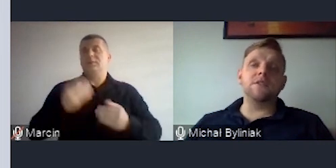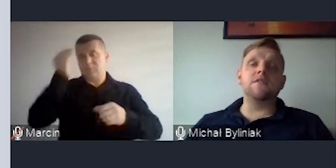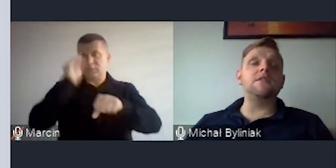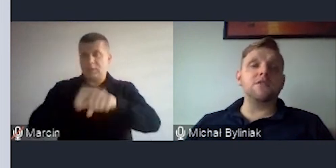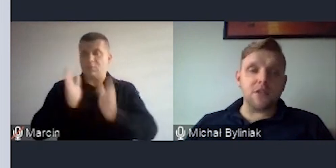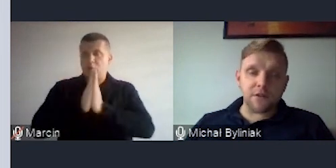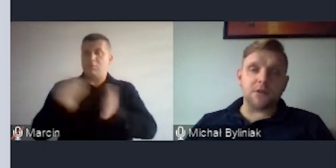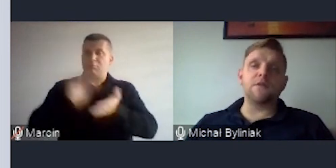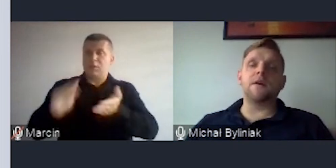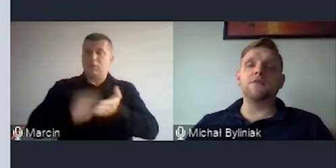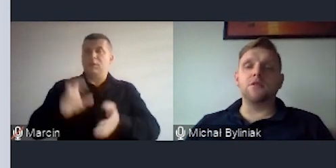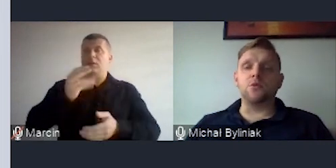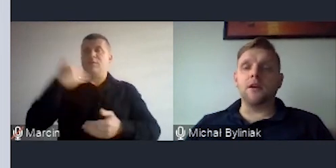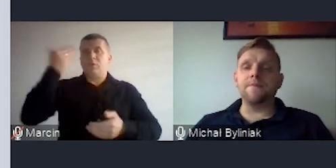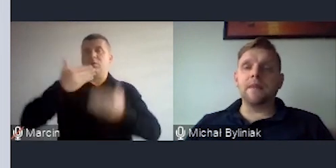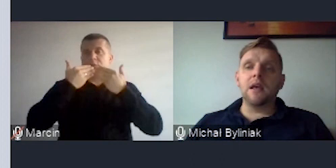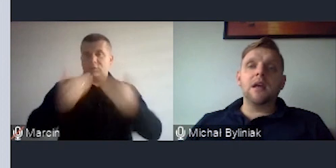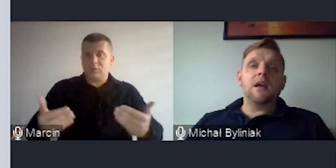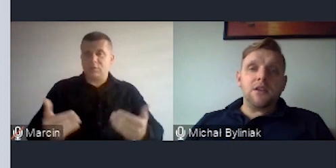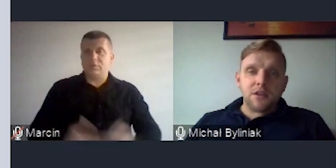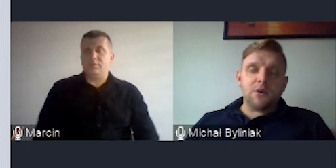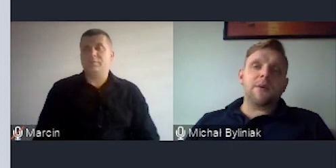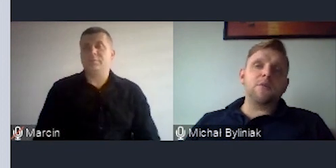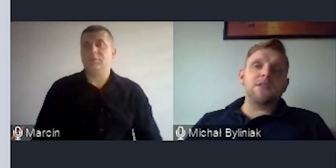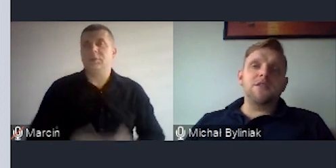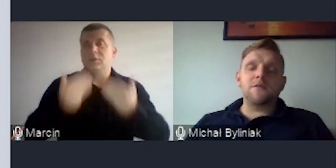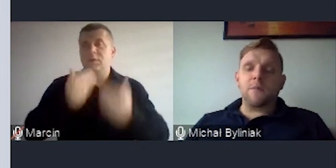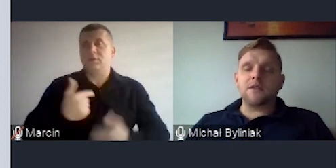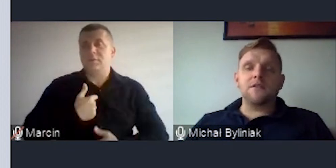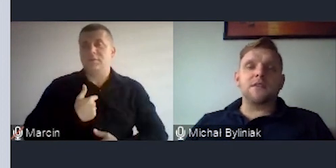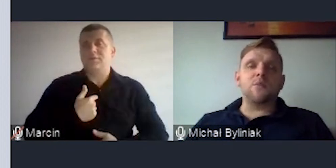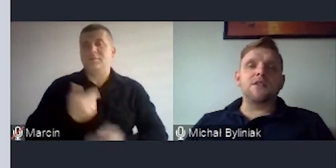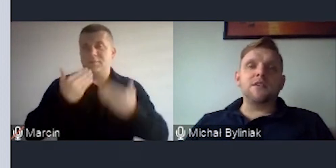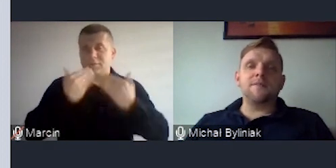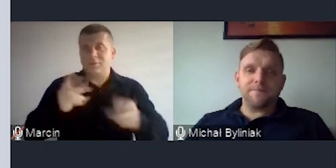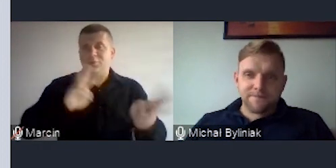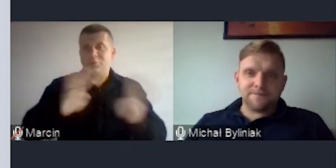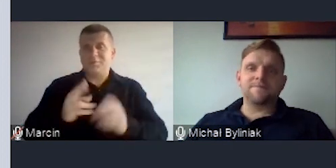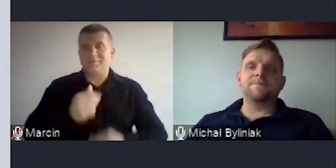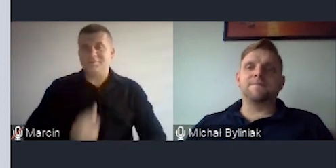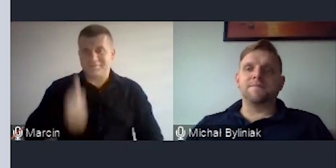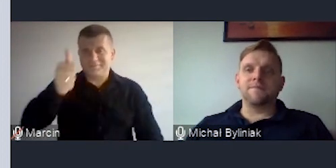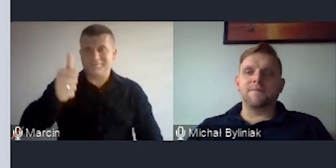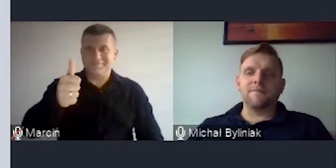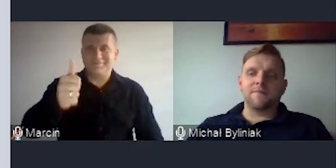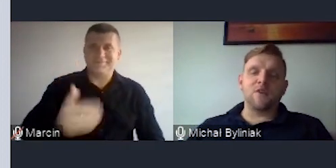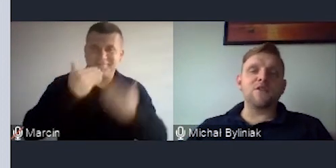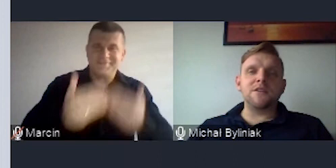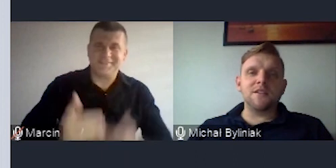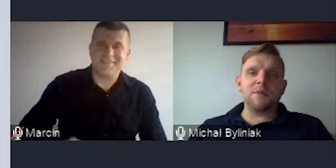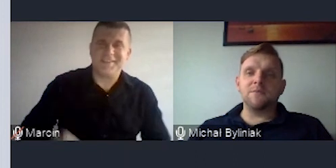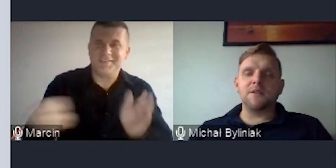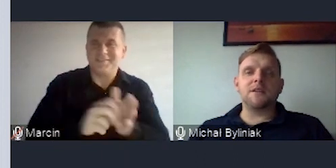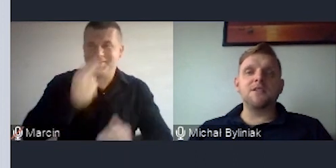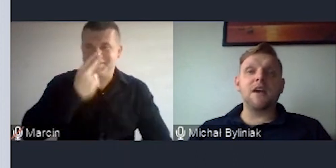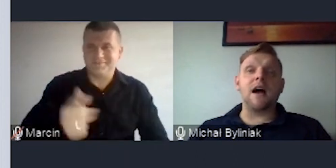Za część wykładową bardzo dziękuję i dziękuję panu Marcinowi za tłumaczenie, do zobaczenia Panie Marcinie.